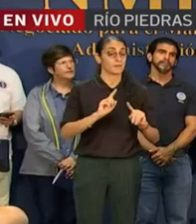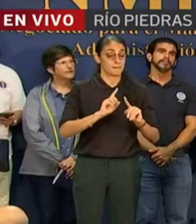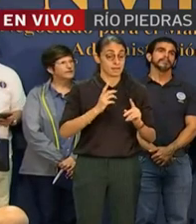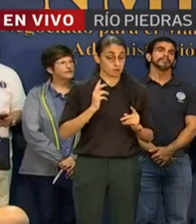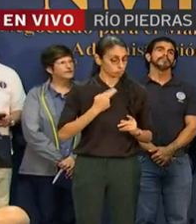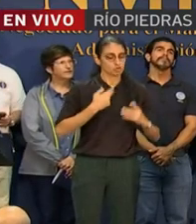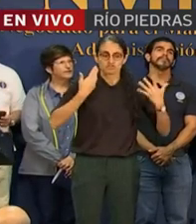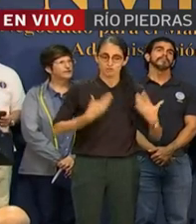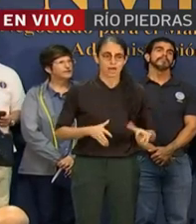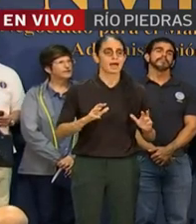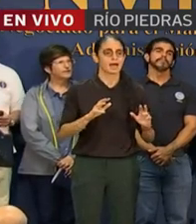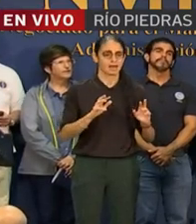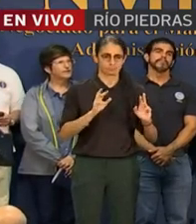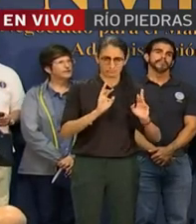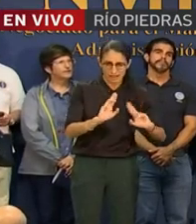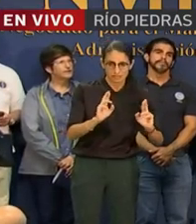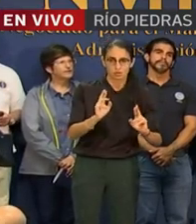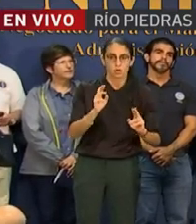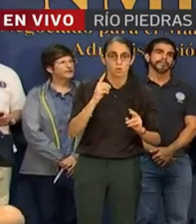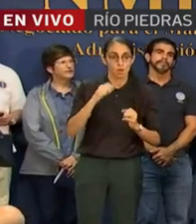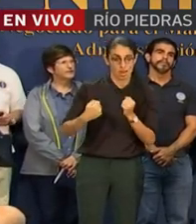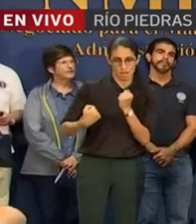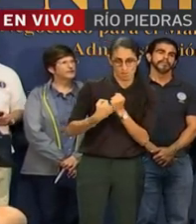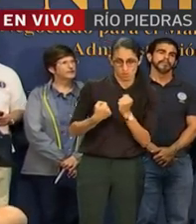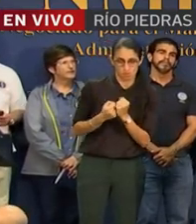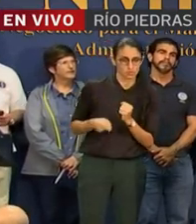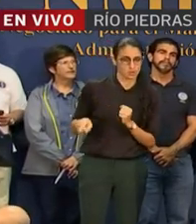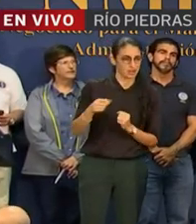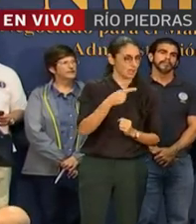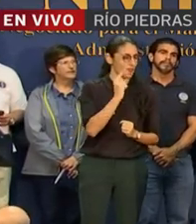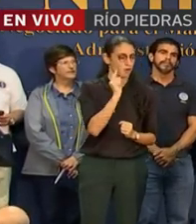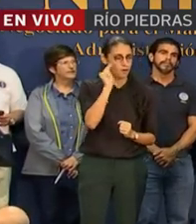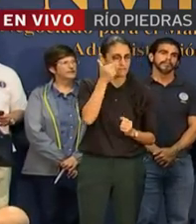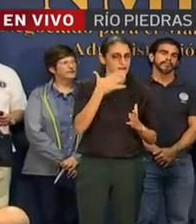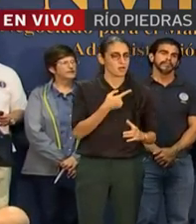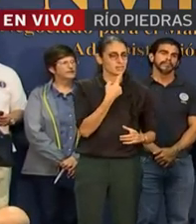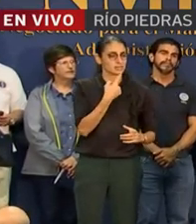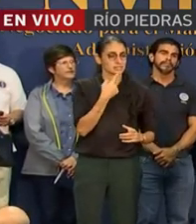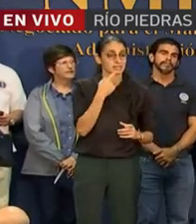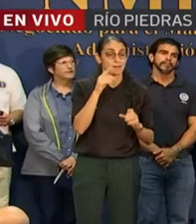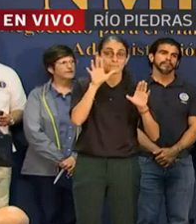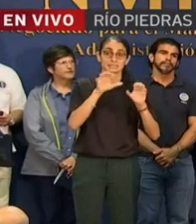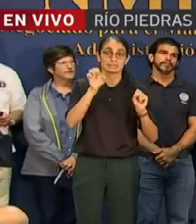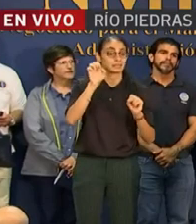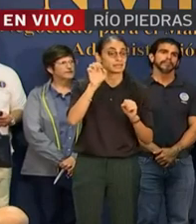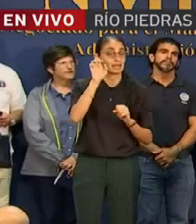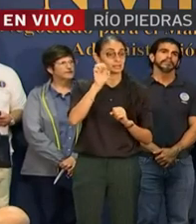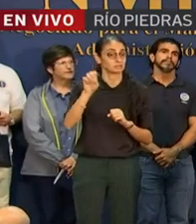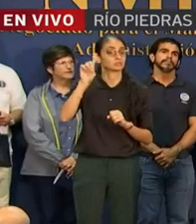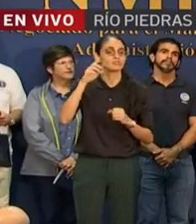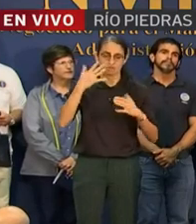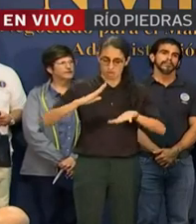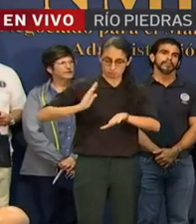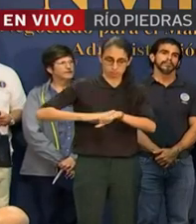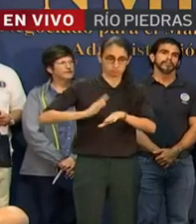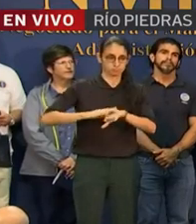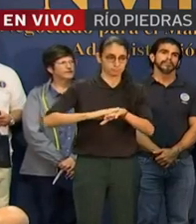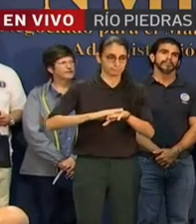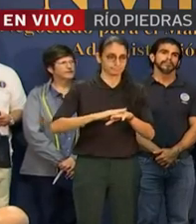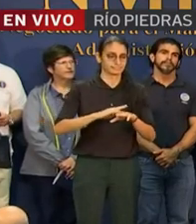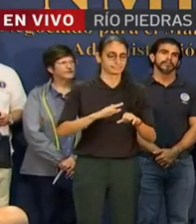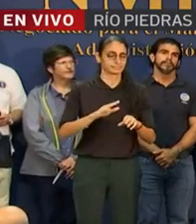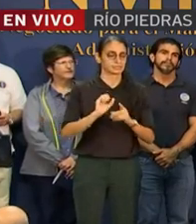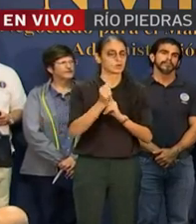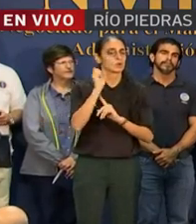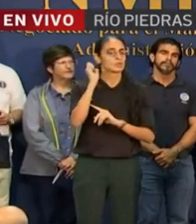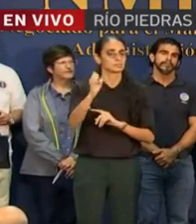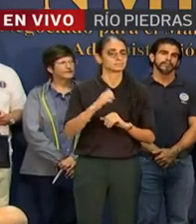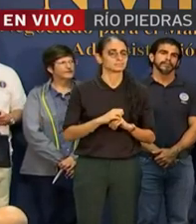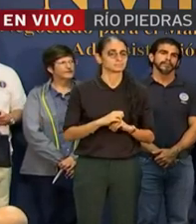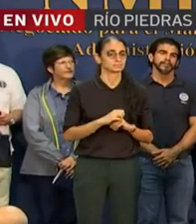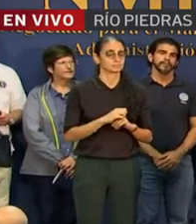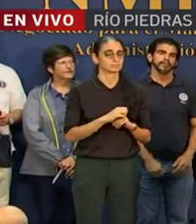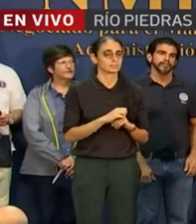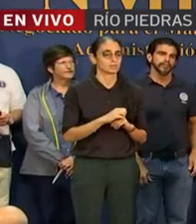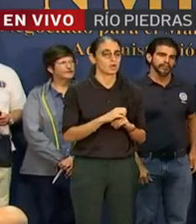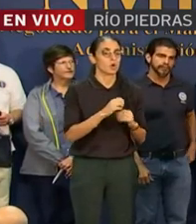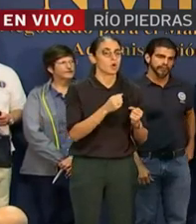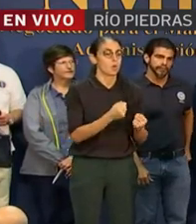SITUACIÓN, SERÍA MÁS QUE NADA